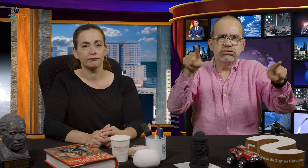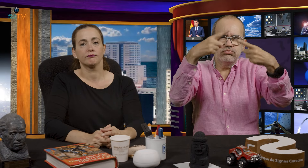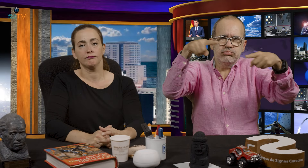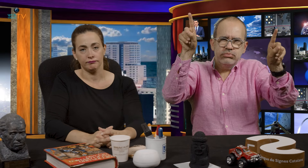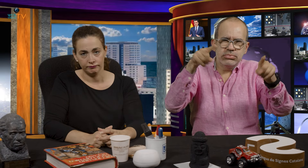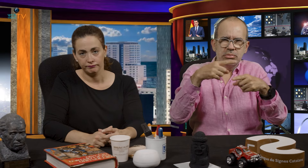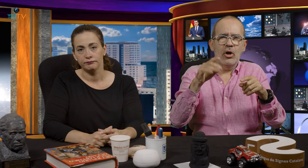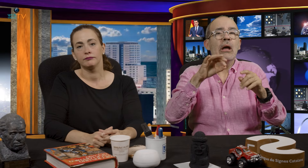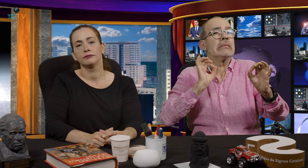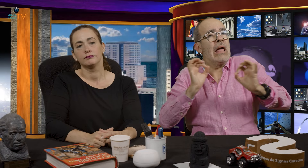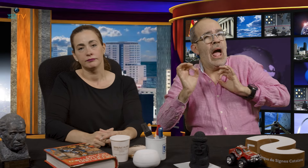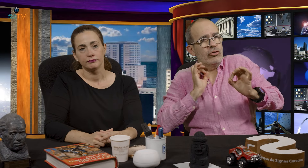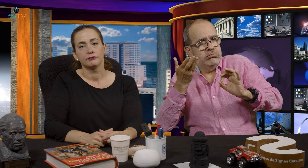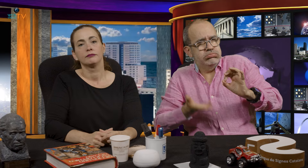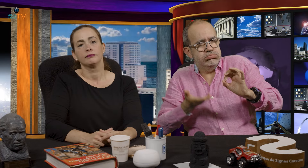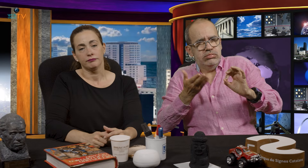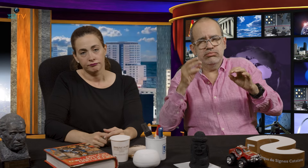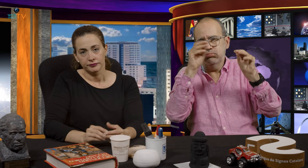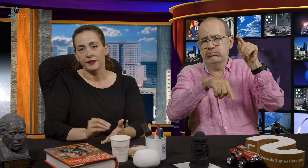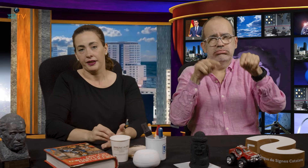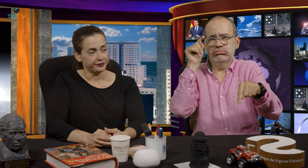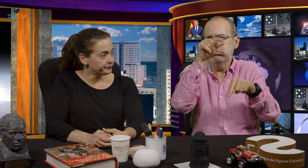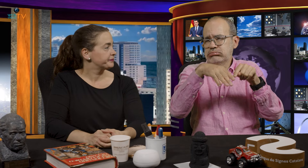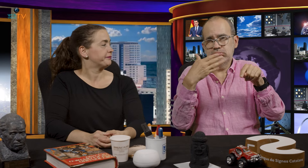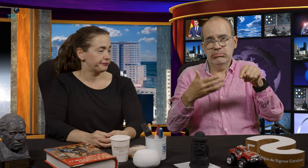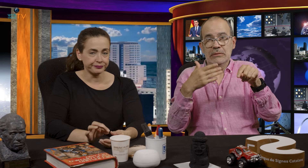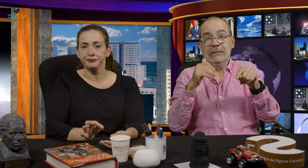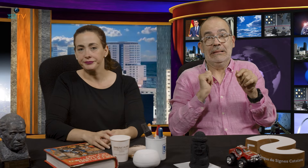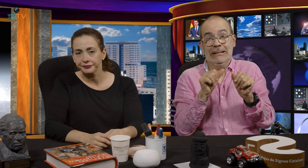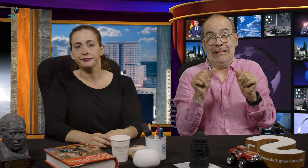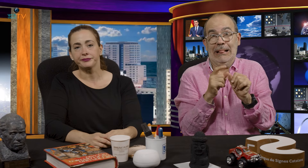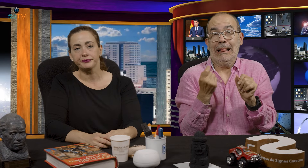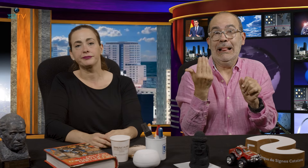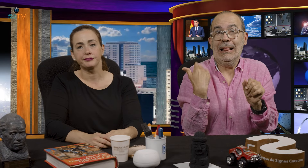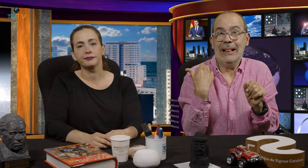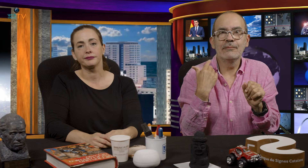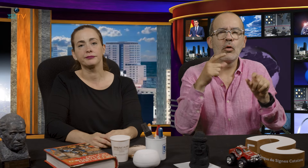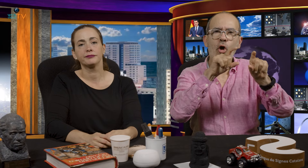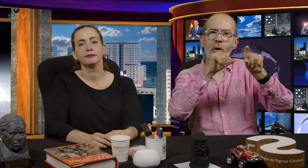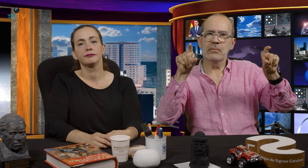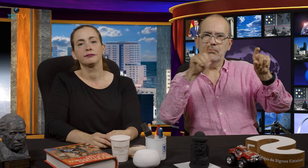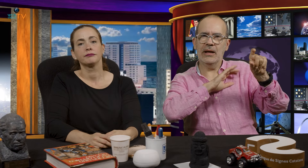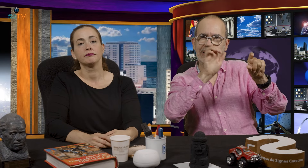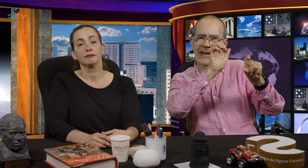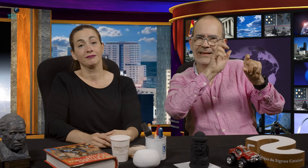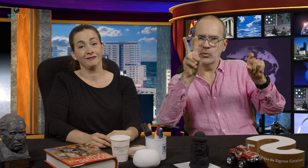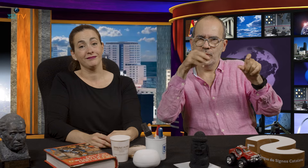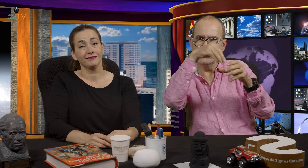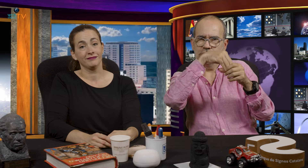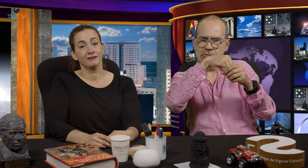musicales, teatros, etc. Justo hace unas semanas, una compañía estadounidense,